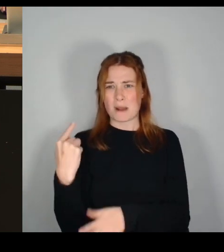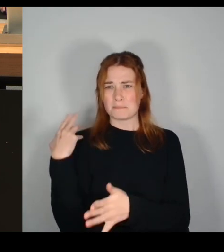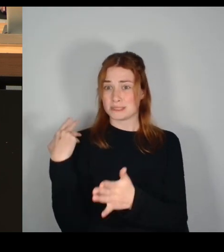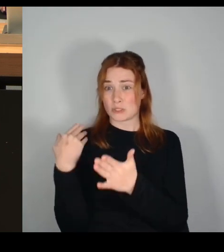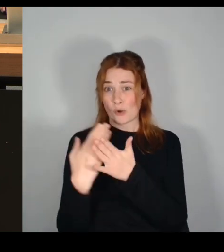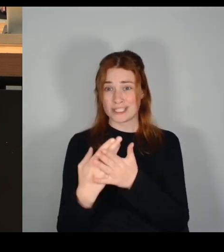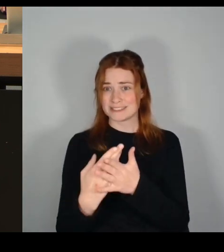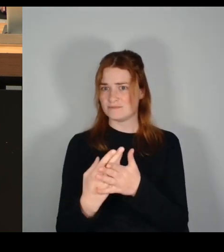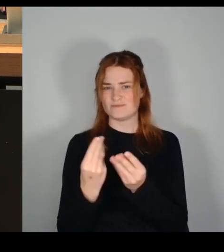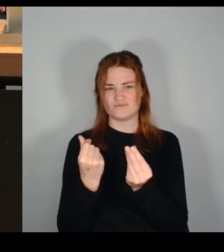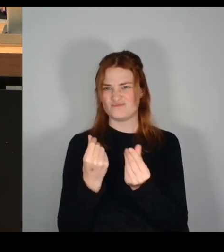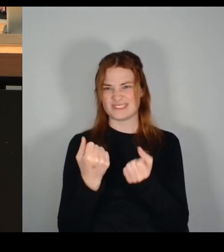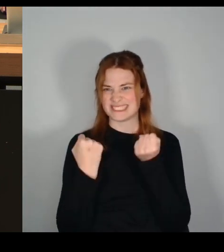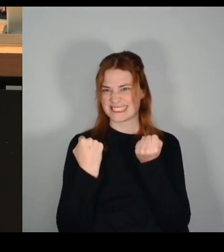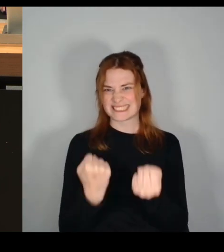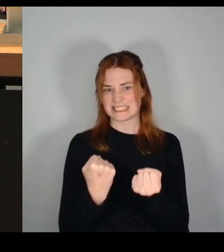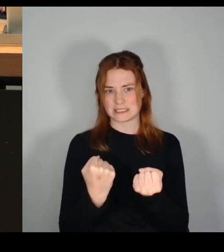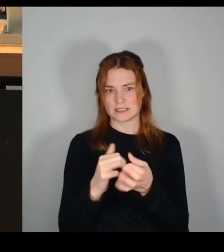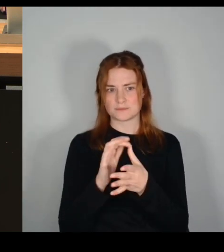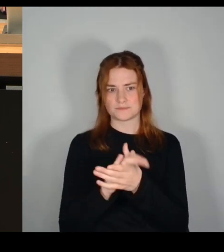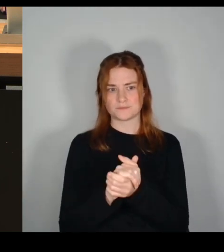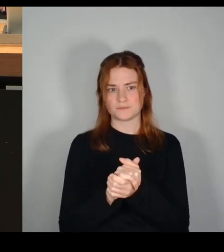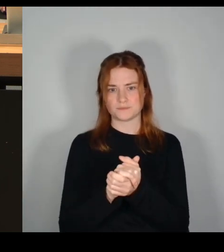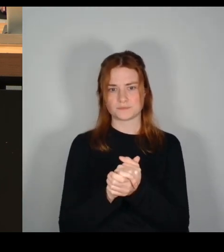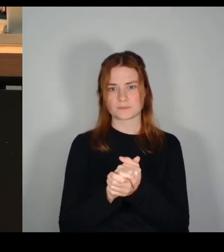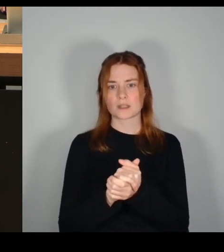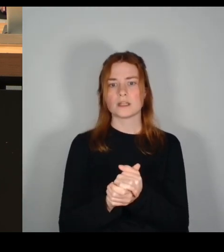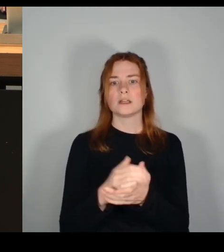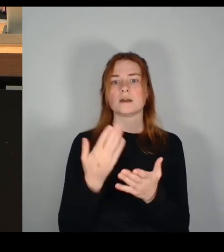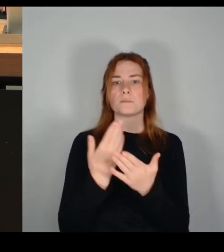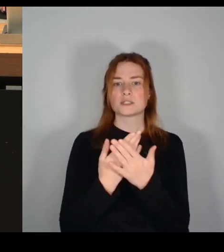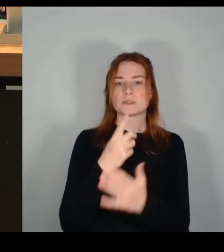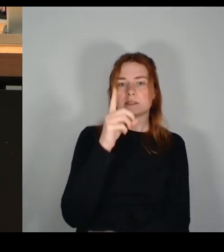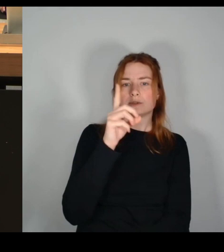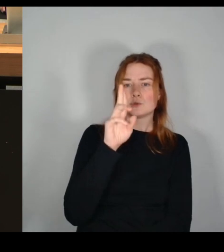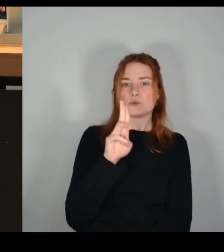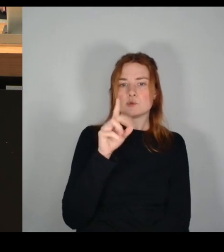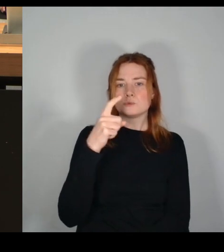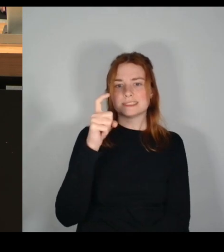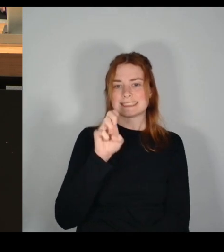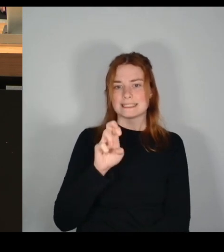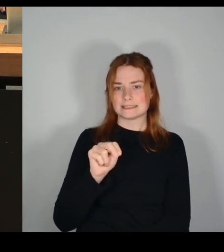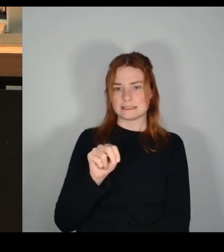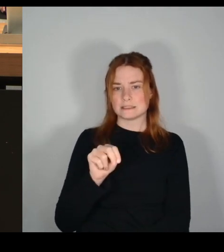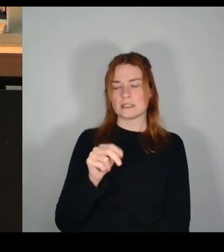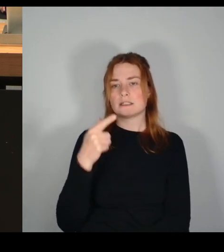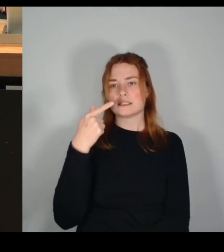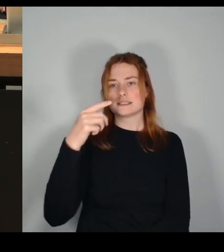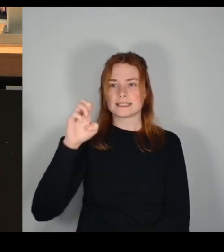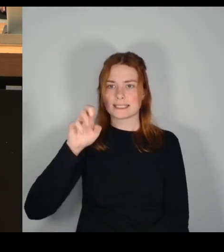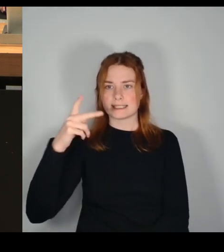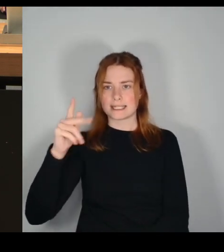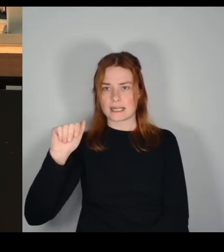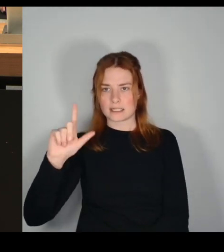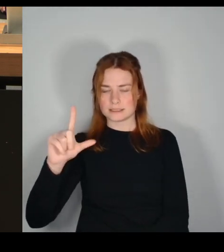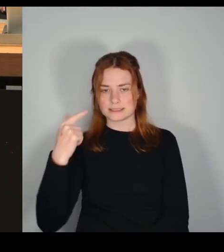beschreibt es so Ich zitiere Die Angreifer waren auch Nachbarn aus den umliegenden Dörfern.